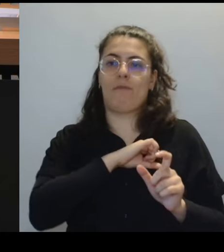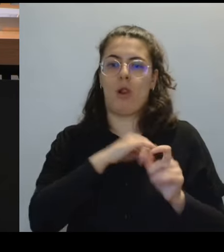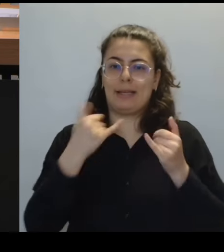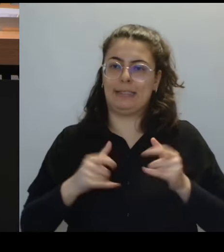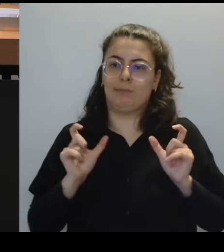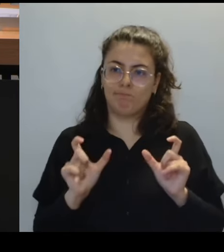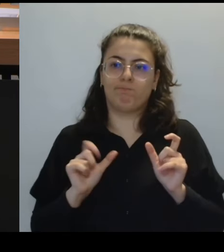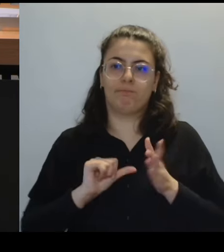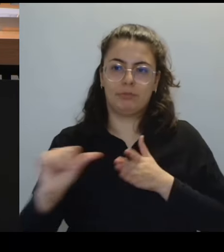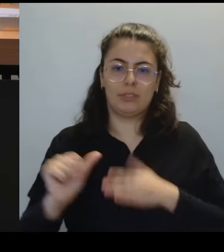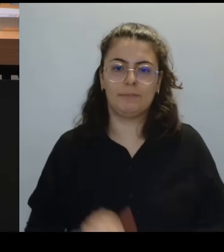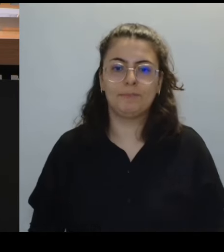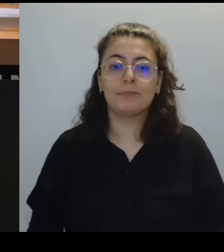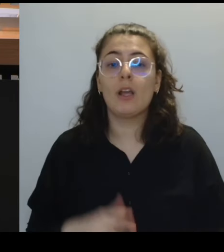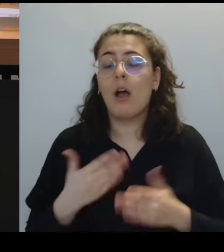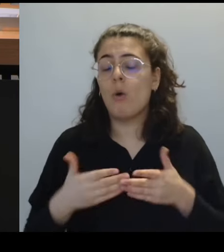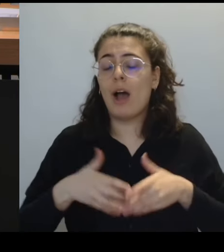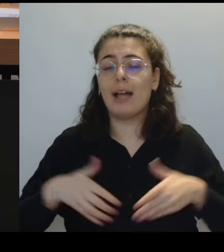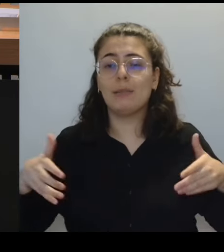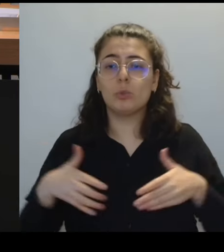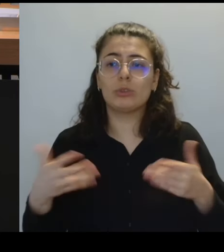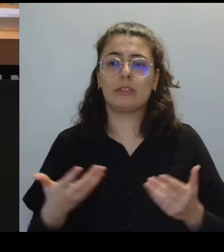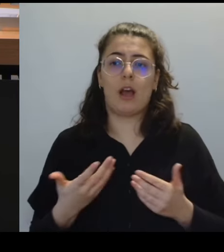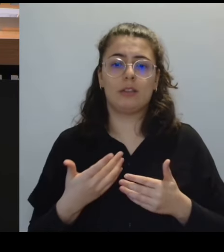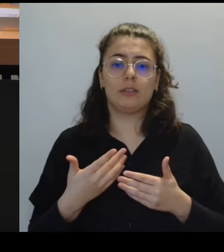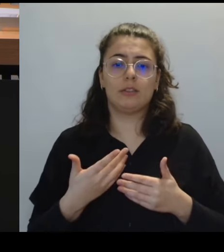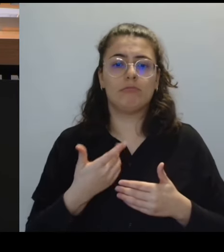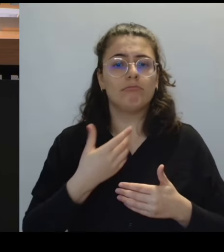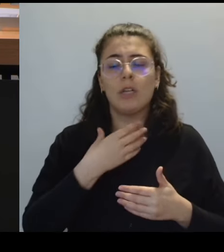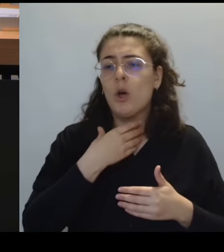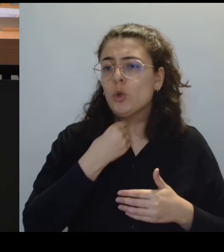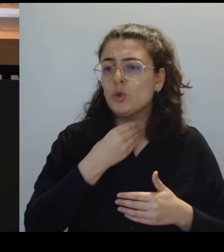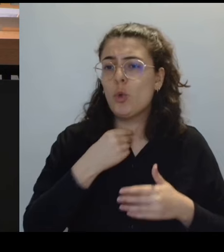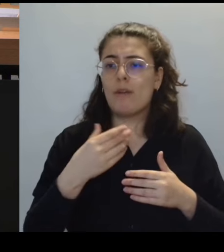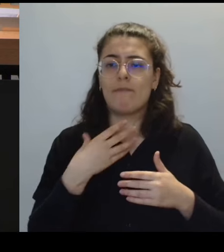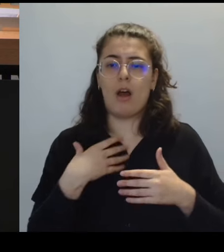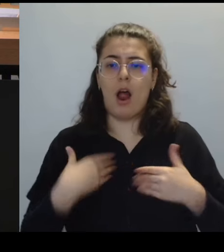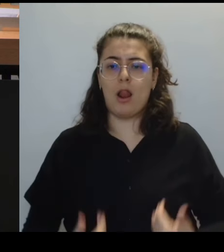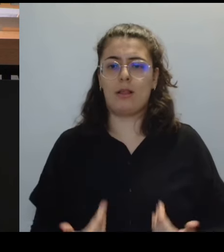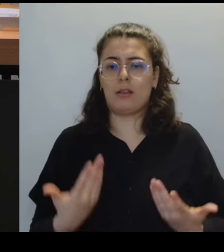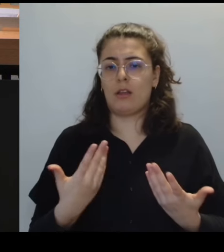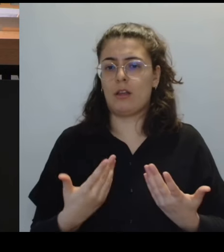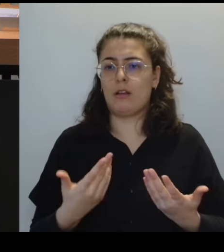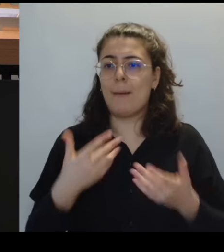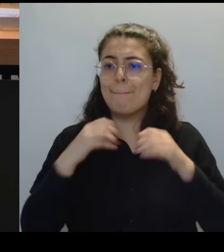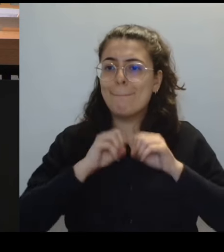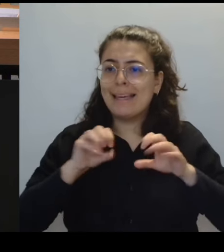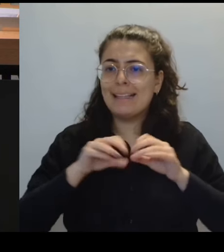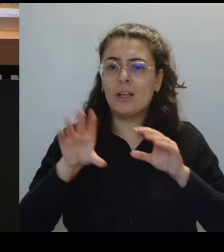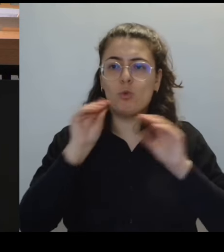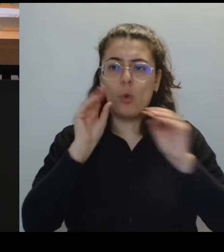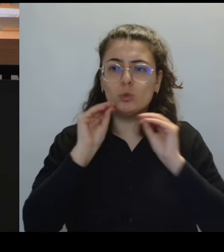Bewegungsmangel, Suchtverhalten oder auch überhöhten Medienkonsum, auch die Neigung zu Depressionen, die wir verstärkt feststellen, nach der